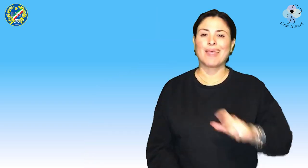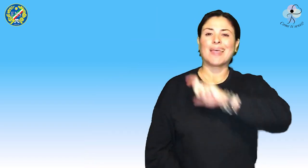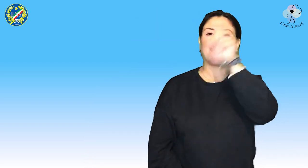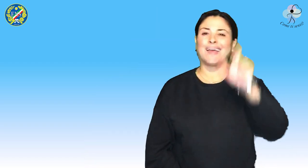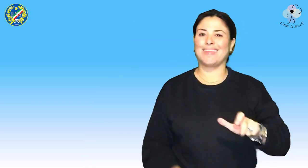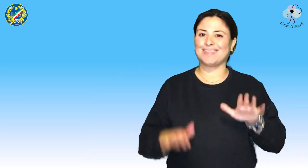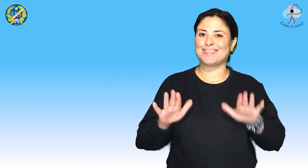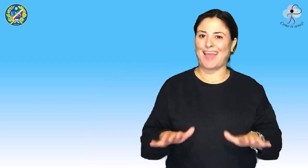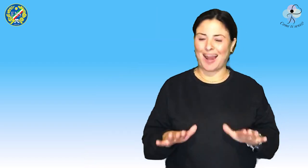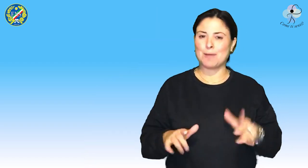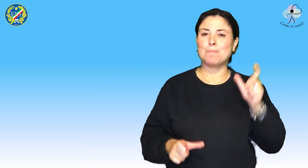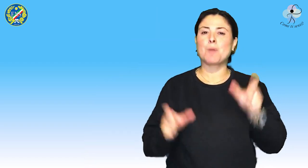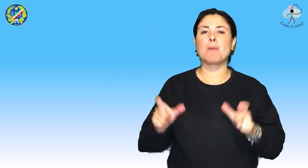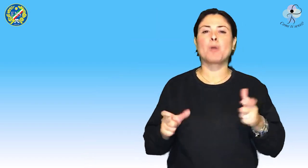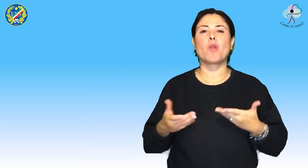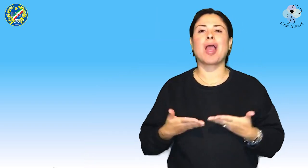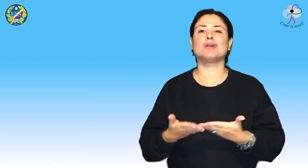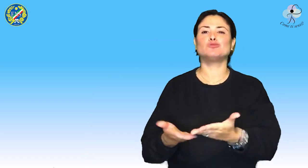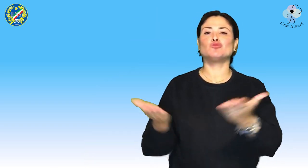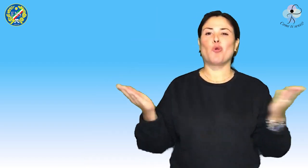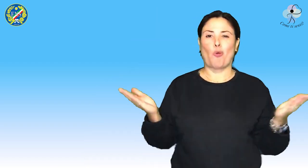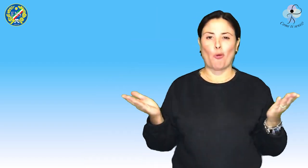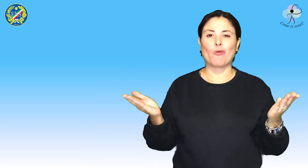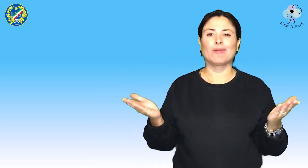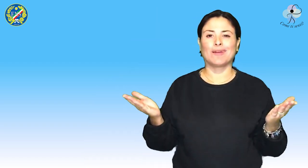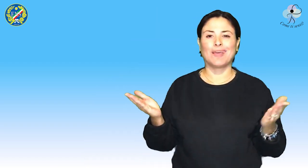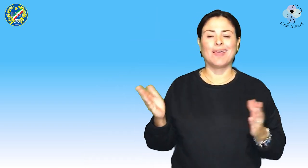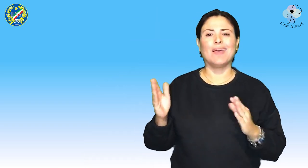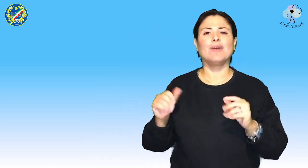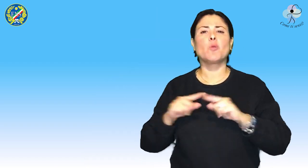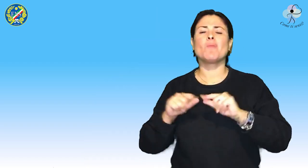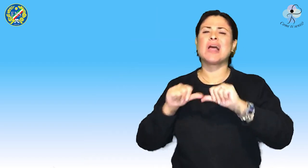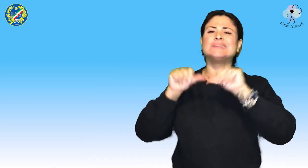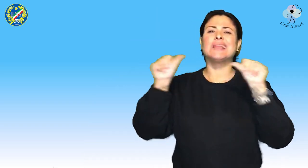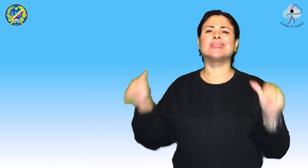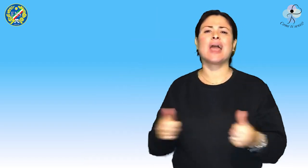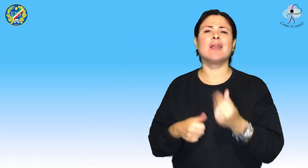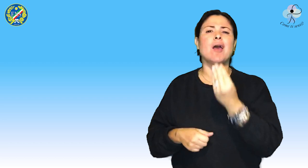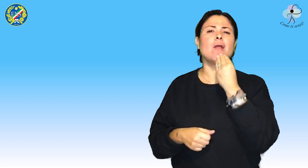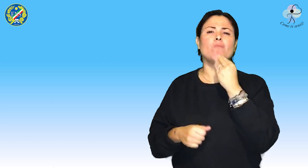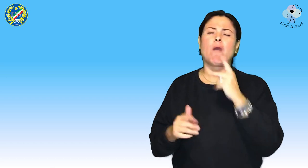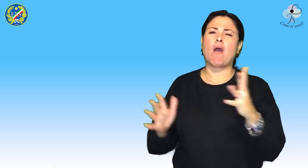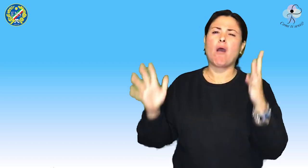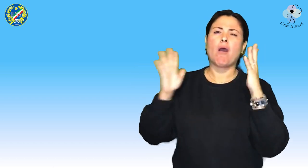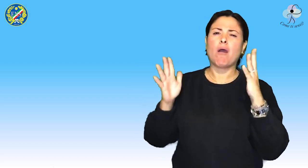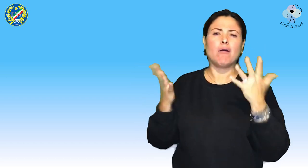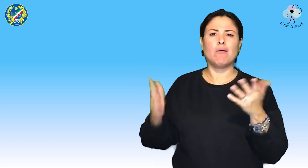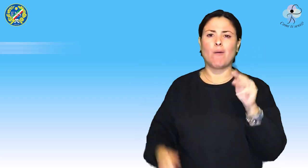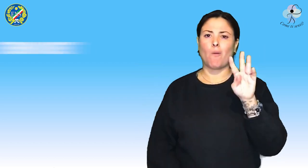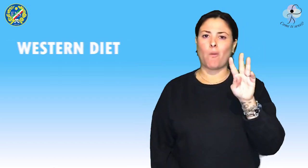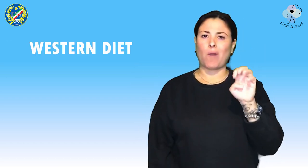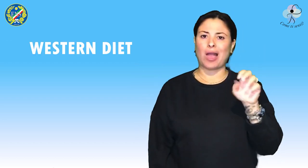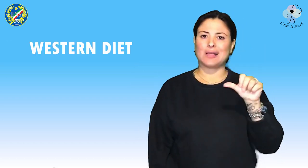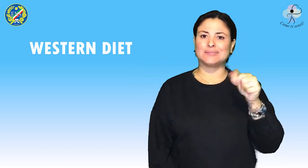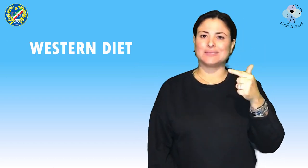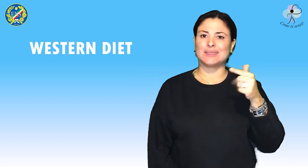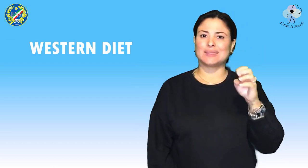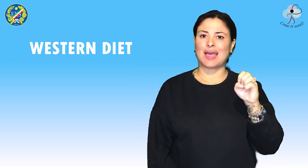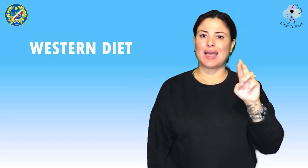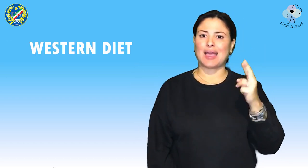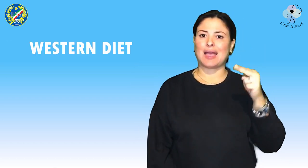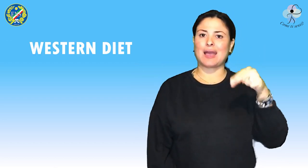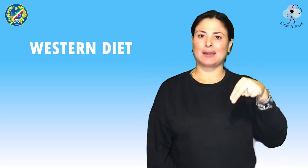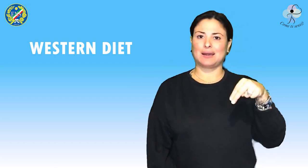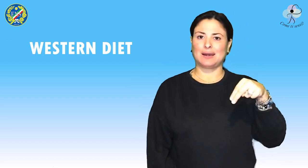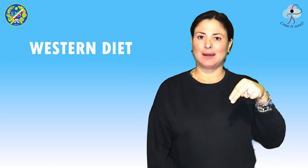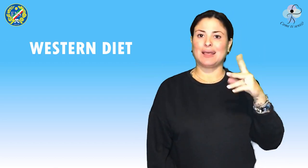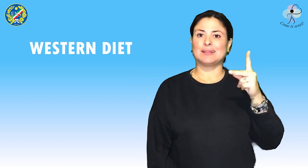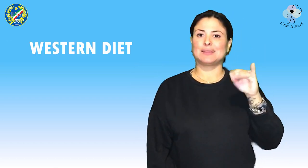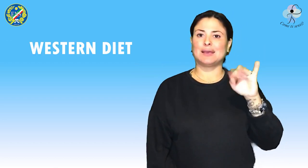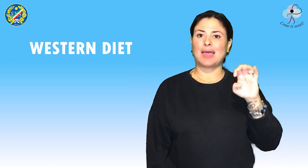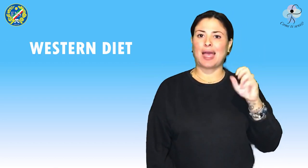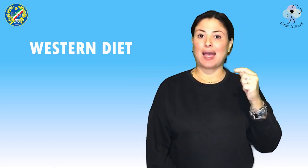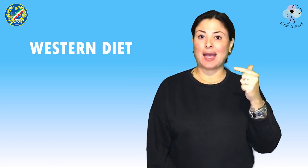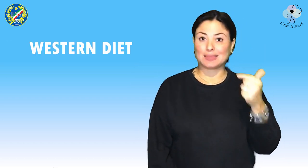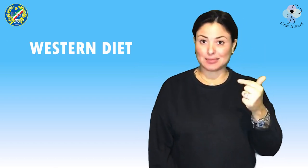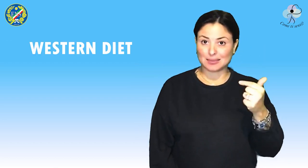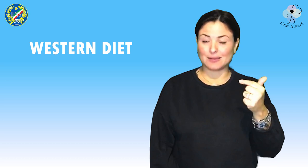In Italia la popolazione ha abbracciato uno stile alimentare definito “western diet”